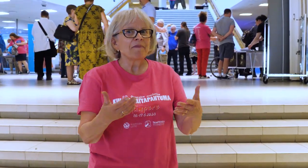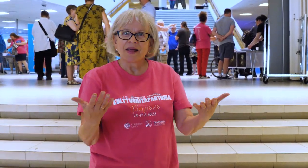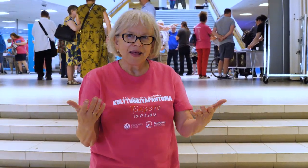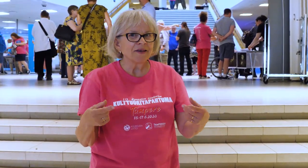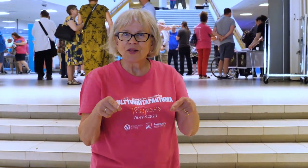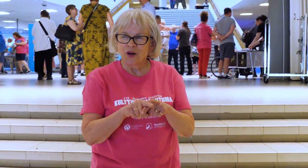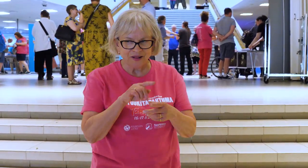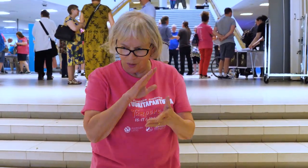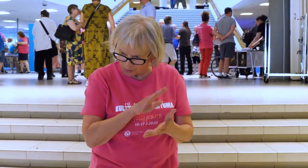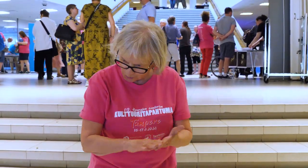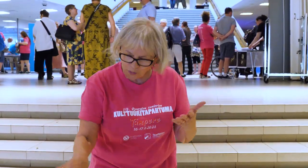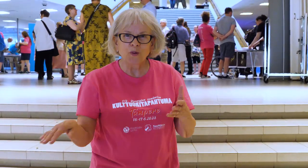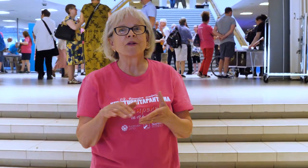vaan sekään ei sitten toteutunut.